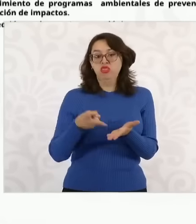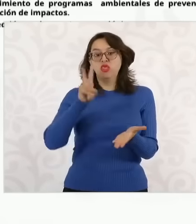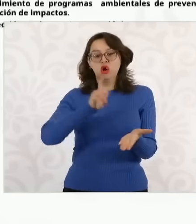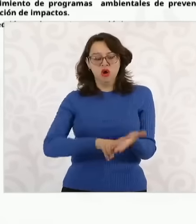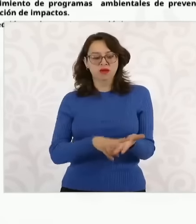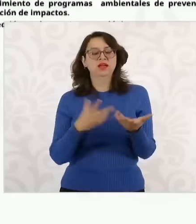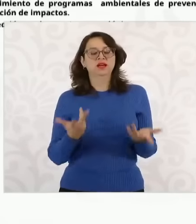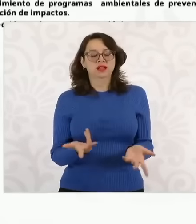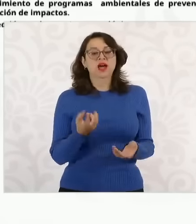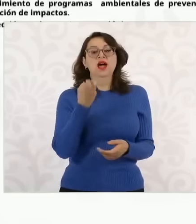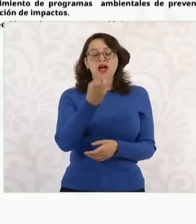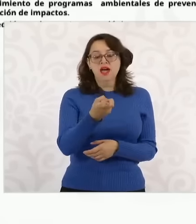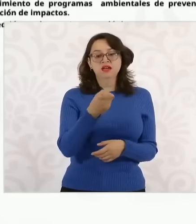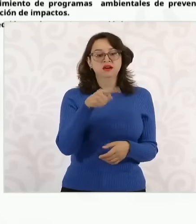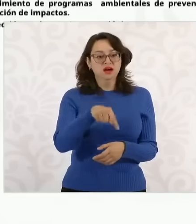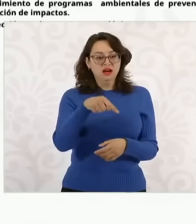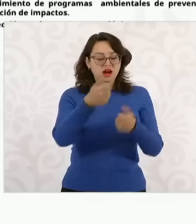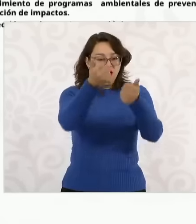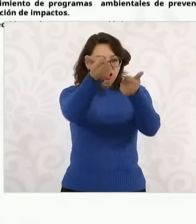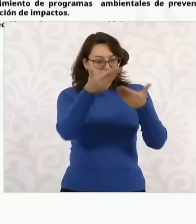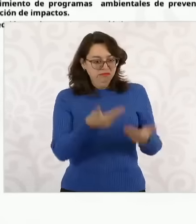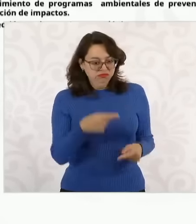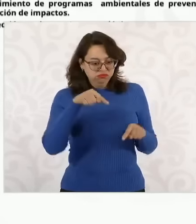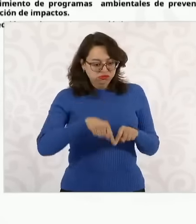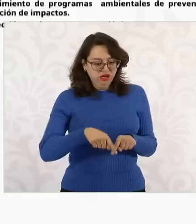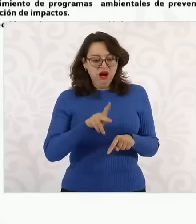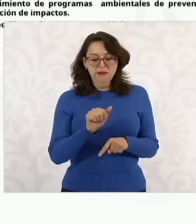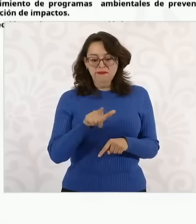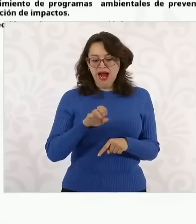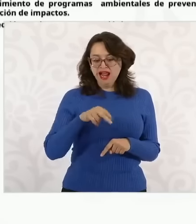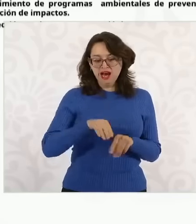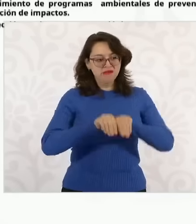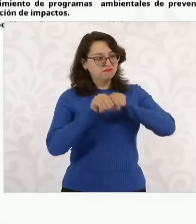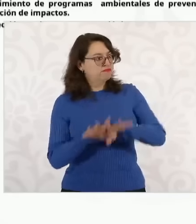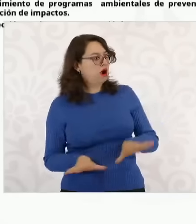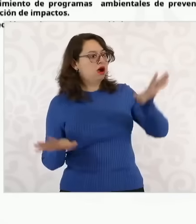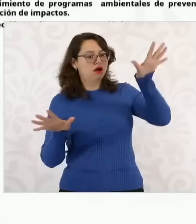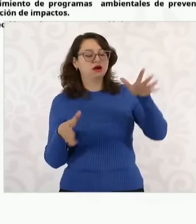esta conexión con Palenque que lo puede llevar o traer del resto del territorio. Y también vamos a,